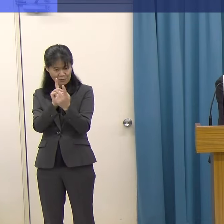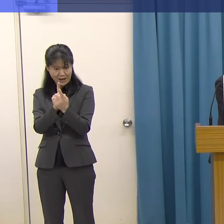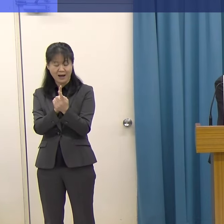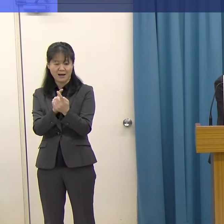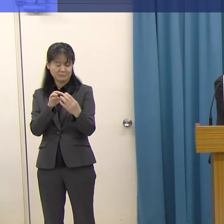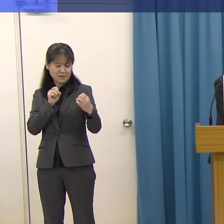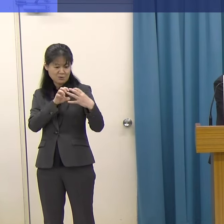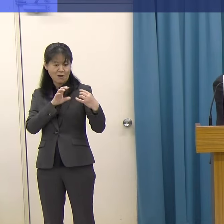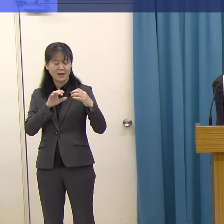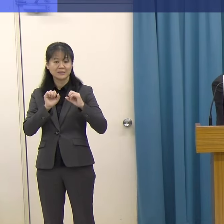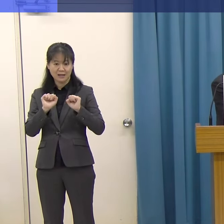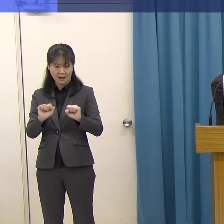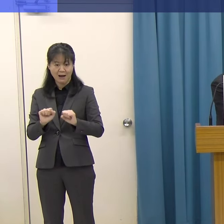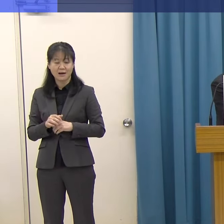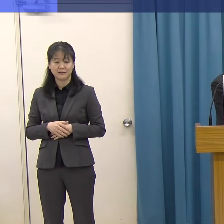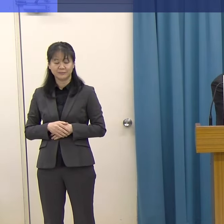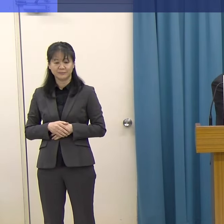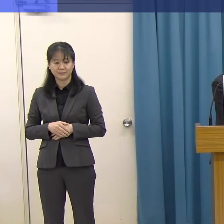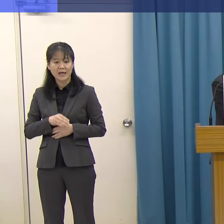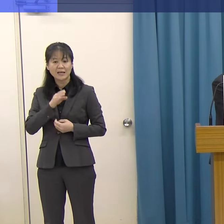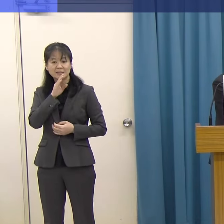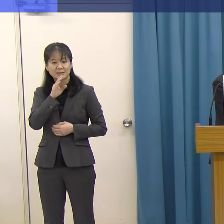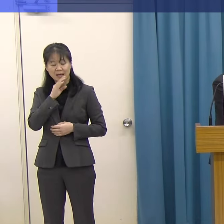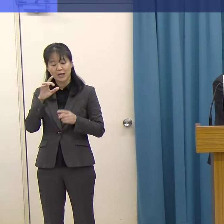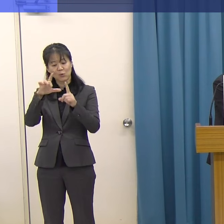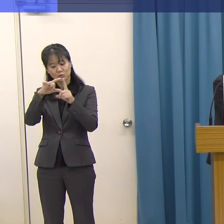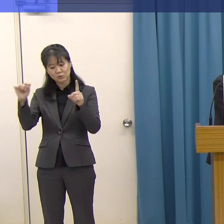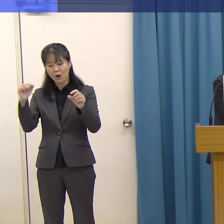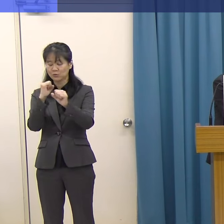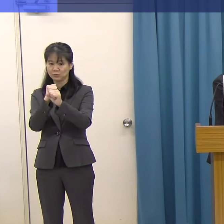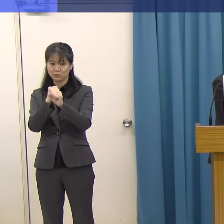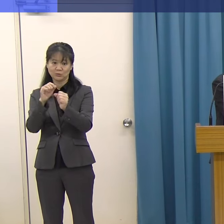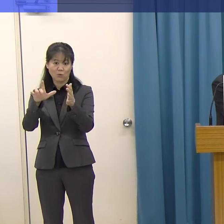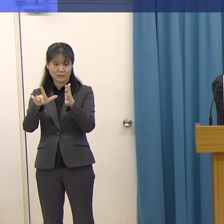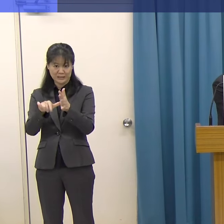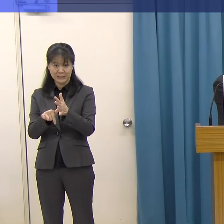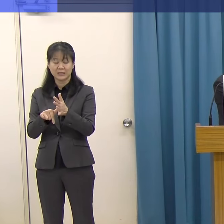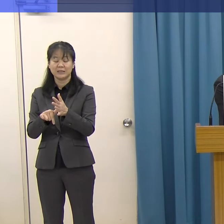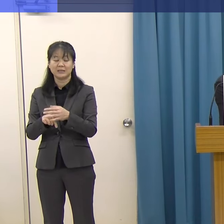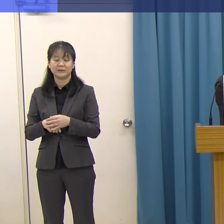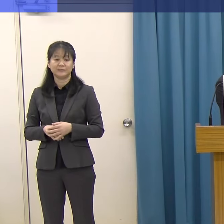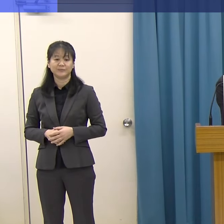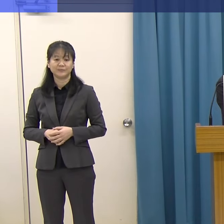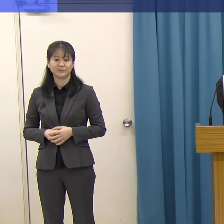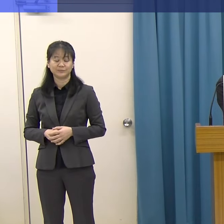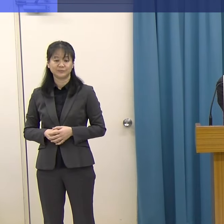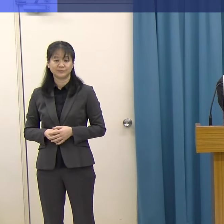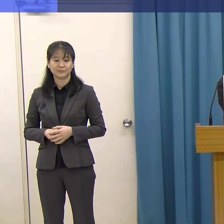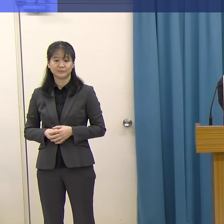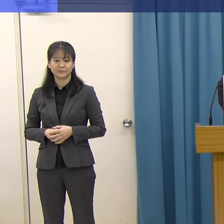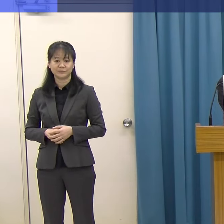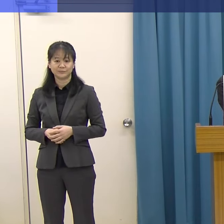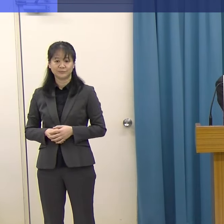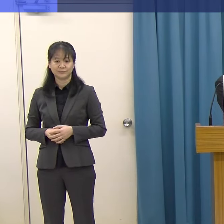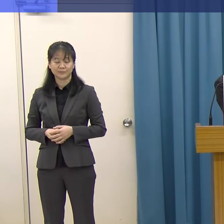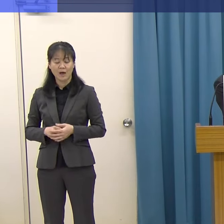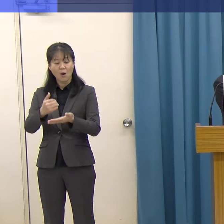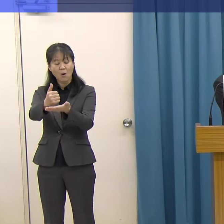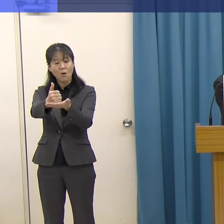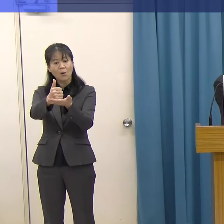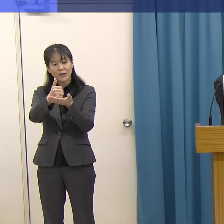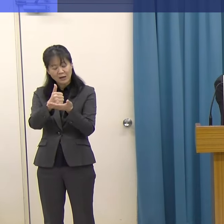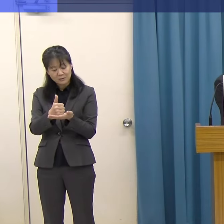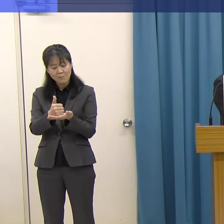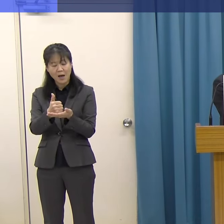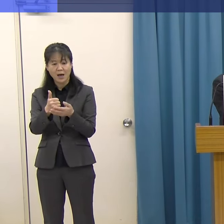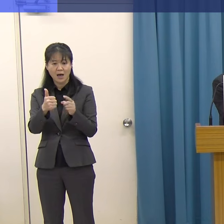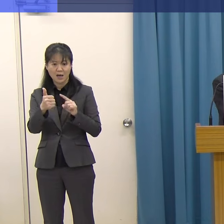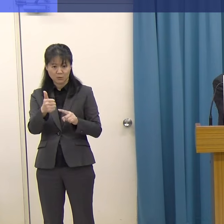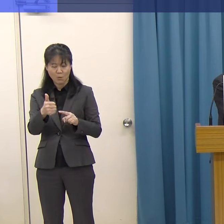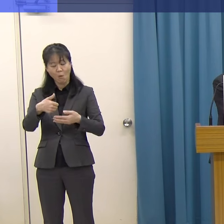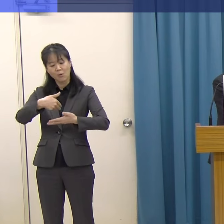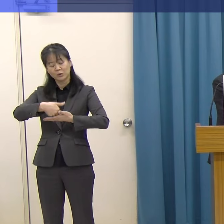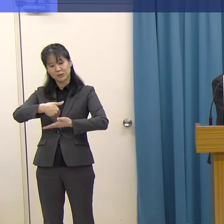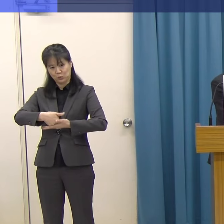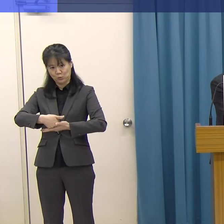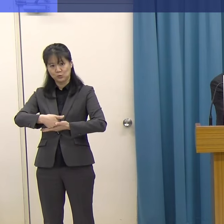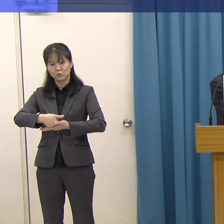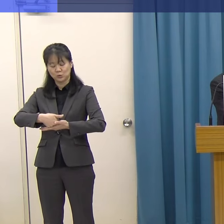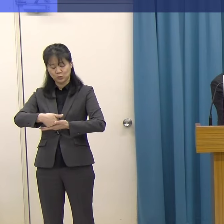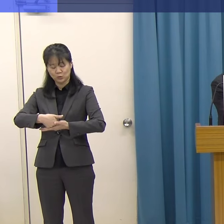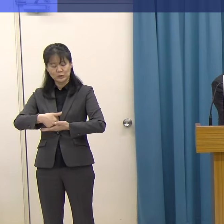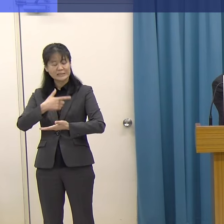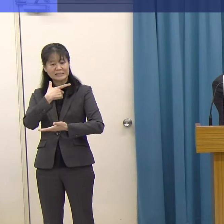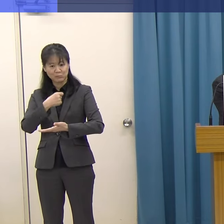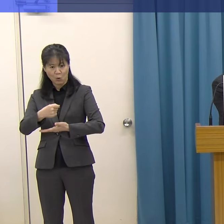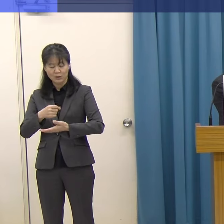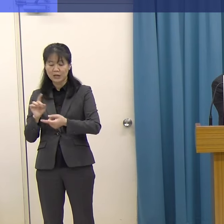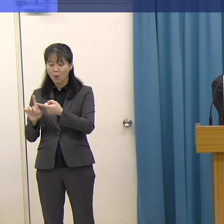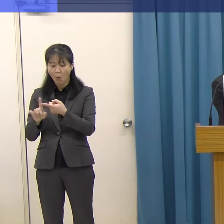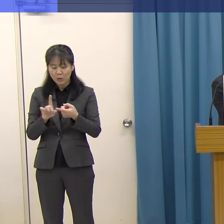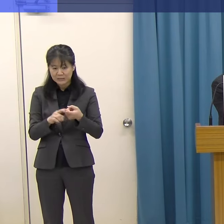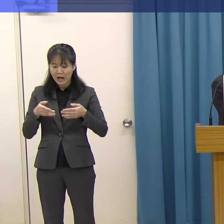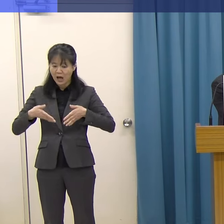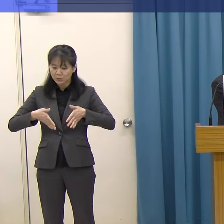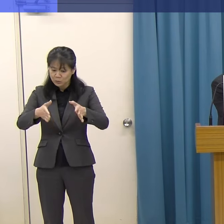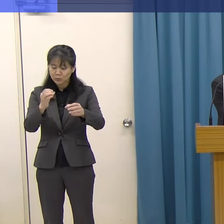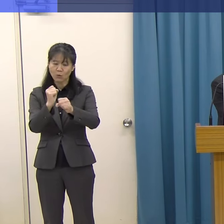実際のツアーを造成しようとすると、お客様のニーズ、希望に応じたルートを設定しなければいけない、